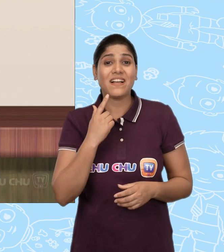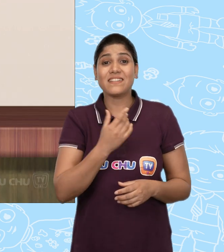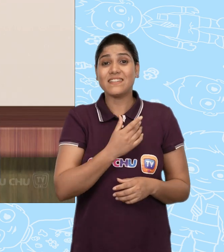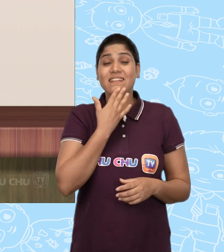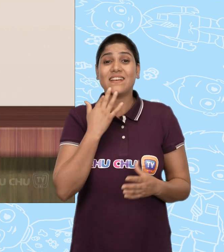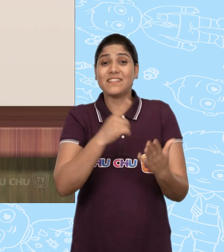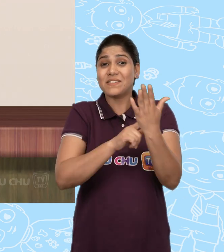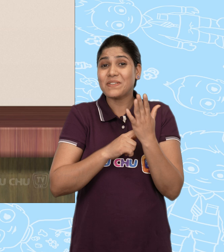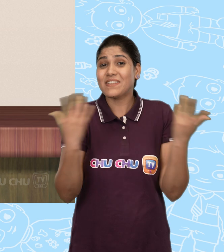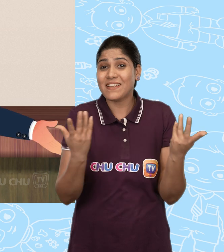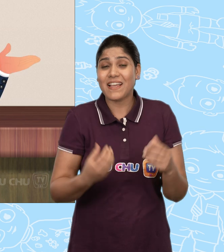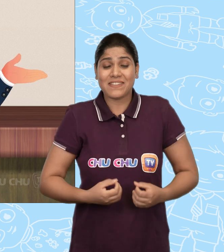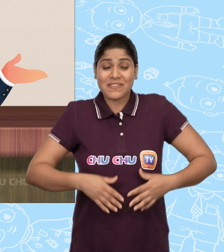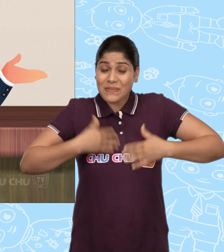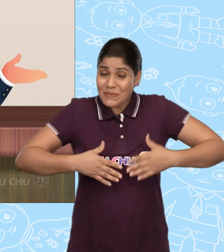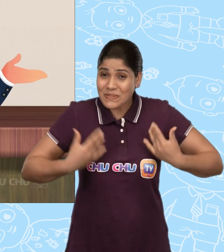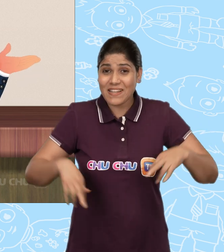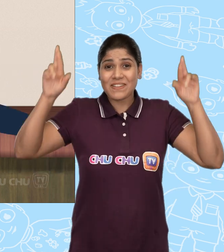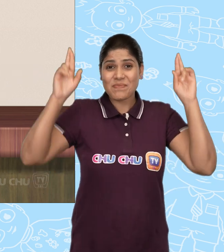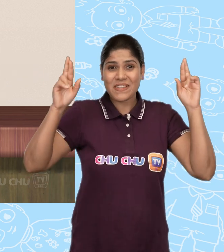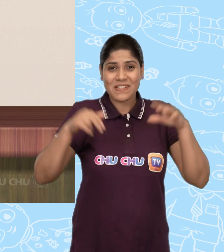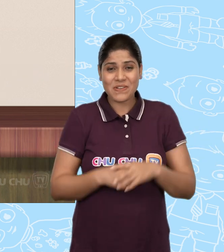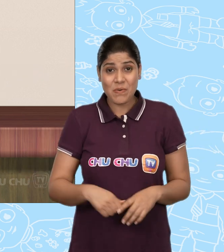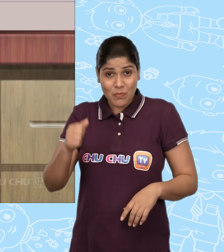पीला रंग दर्शाता है ख़ुशी और उम्मीद को।